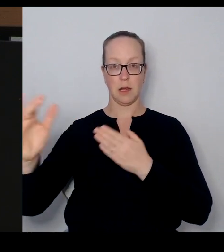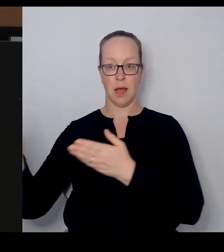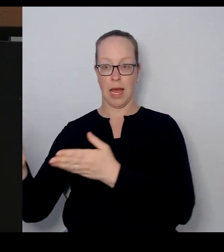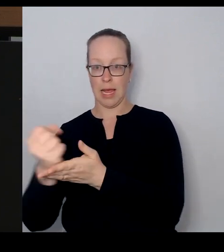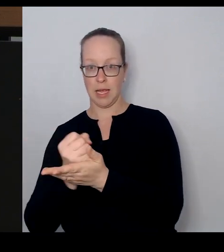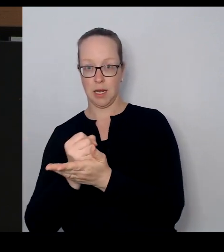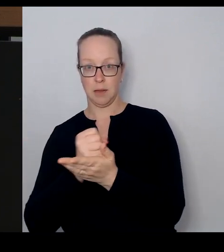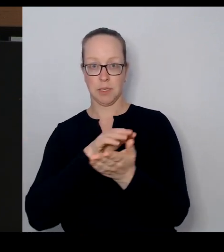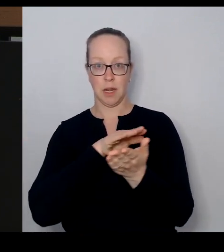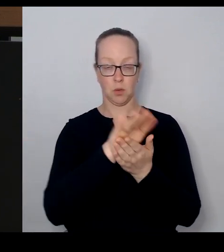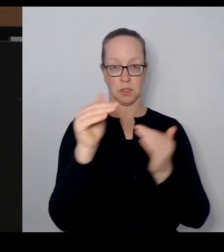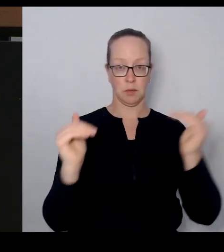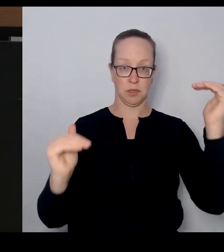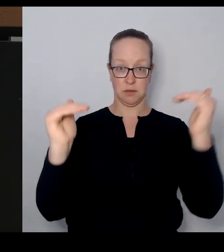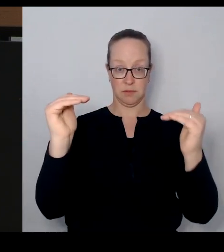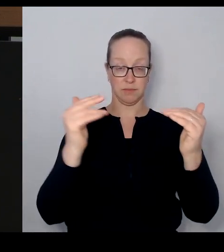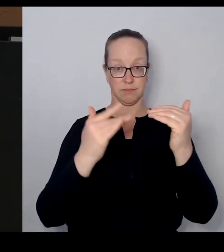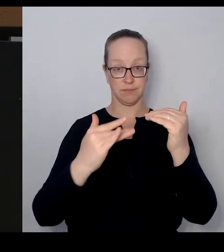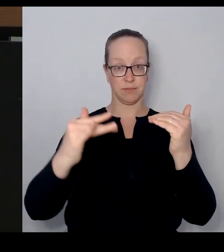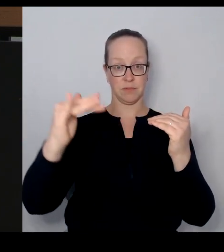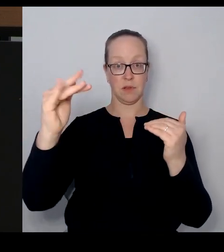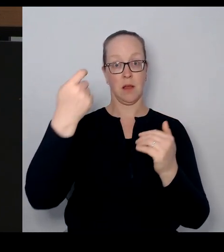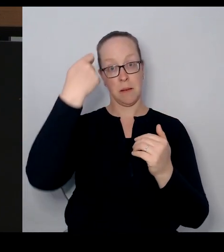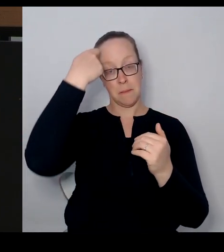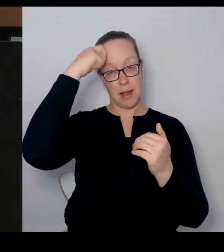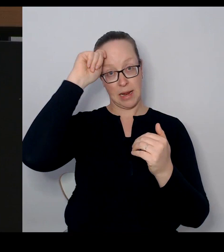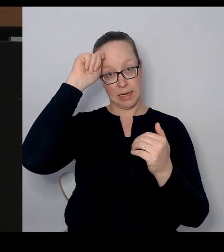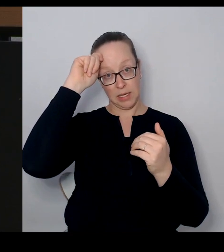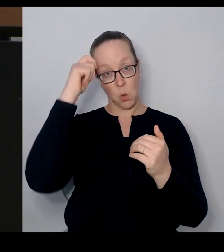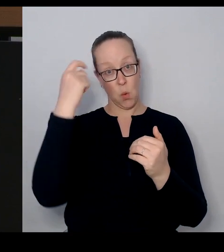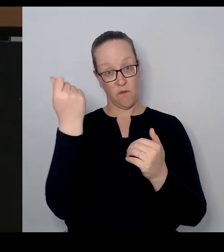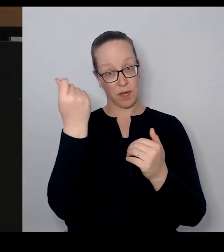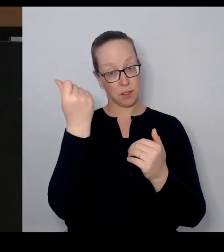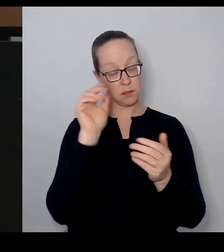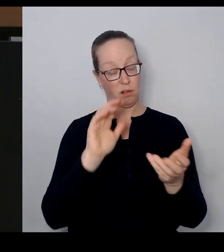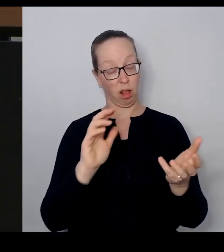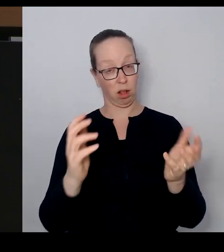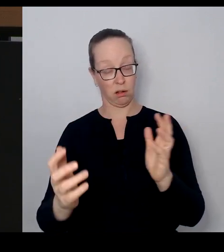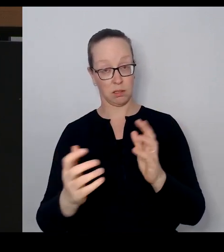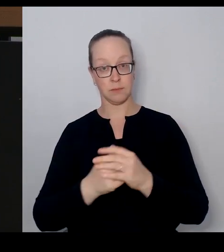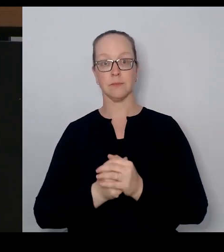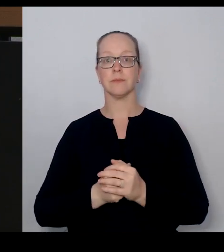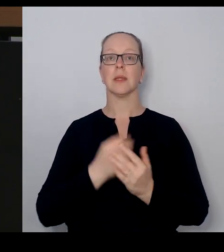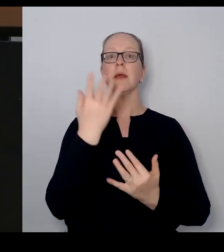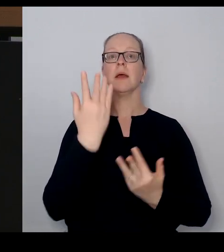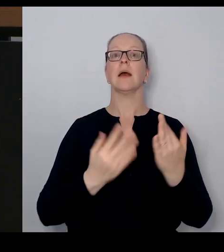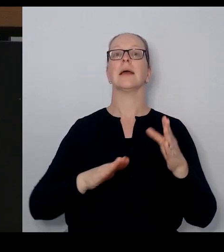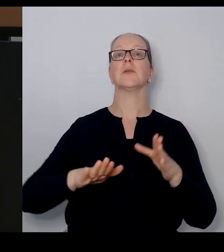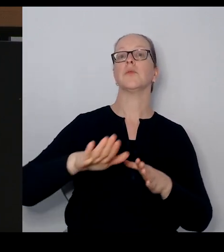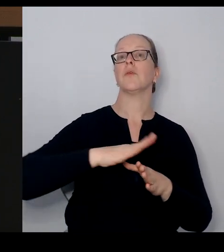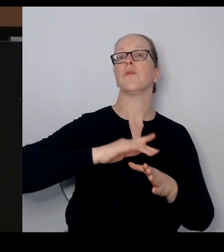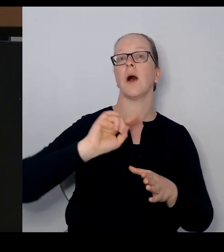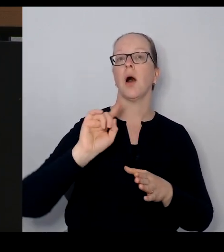Der Rechnungshof hat auch zu weiteren aktuellen Themen beraten. So in der Krise des RBB.